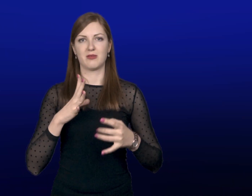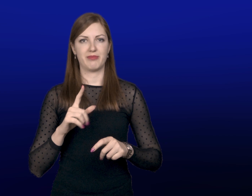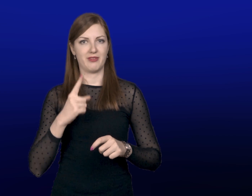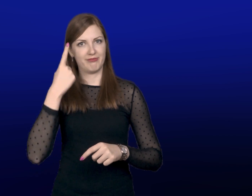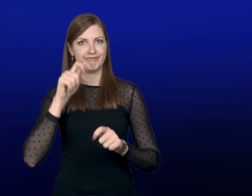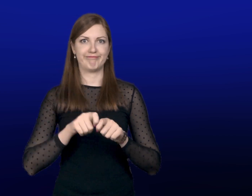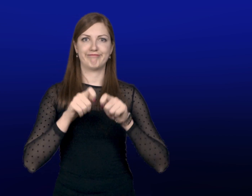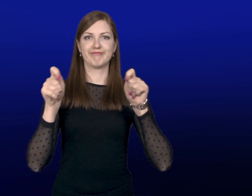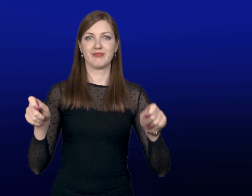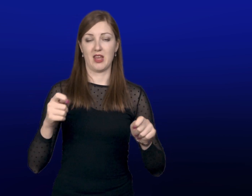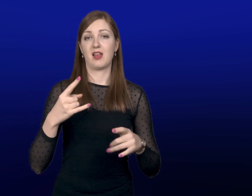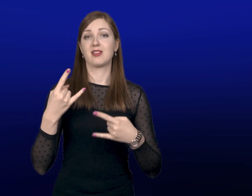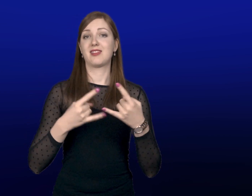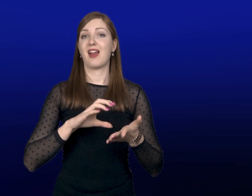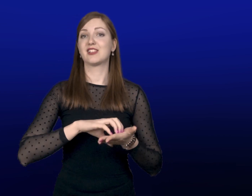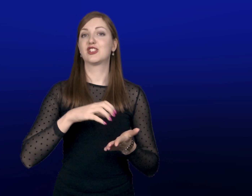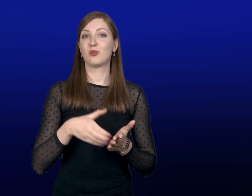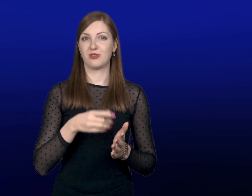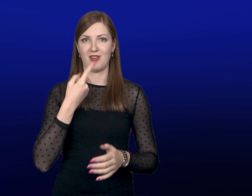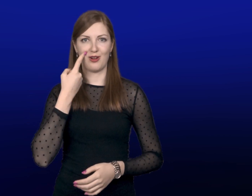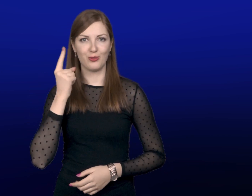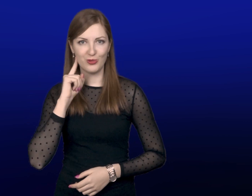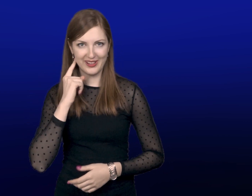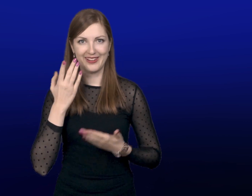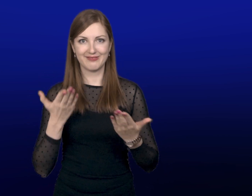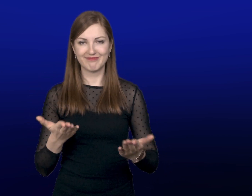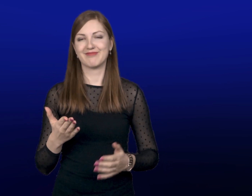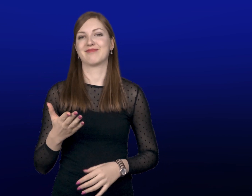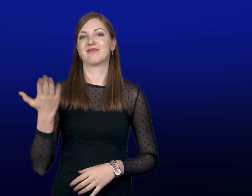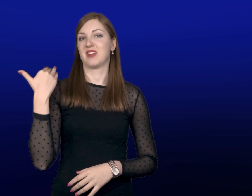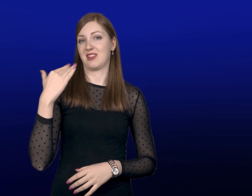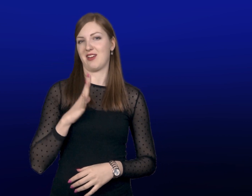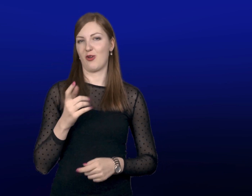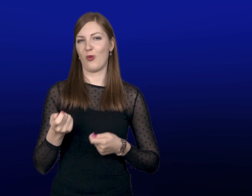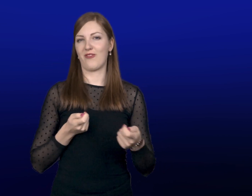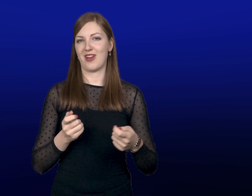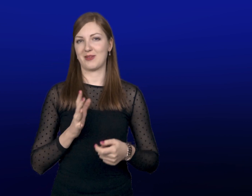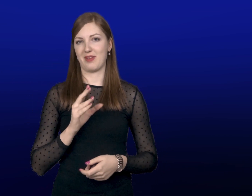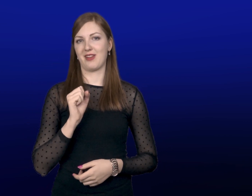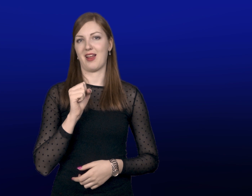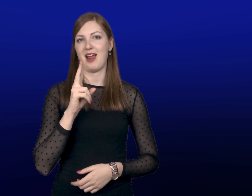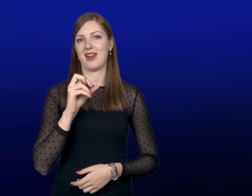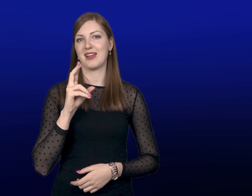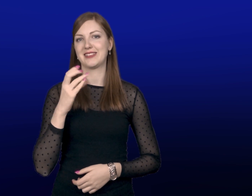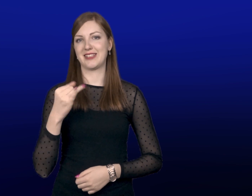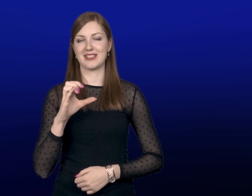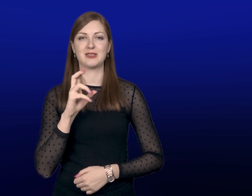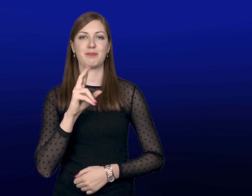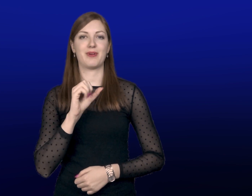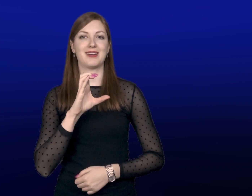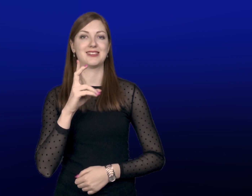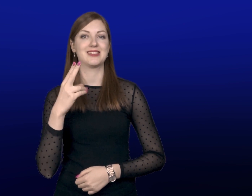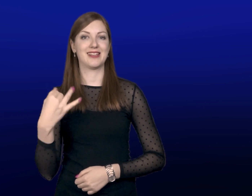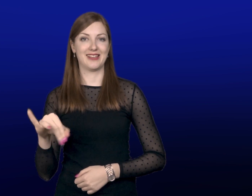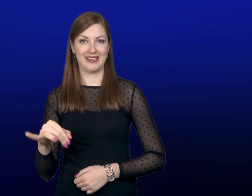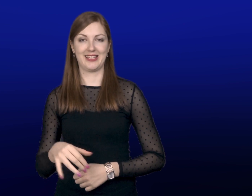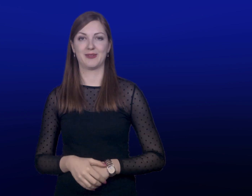При поддержке Н.В. Бобовой на базе Нижегородского ТВ была создана телестудия глухих (руководитель – Алексей Спасский).